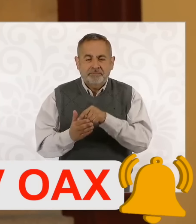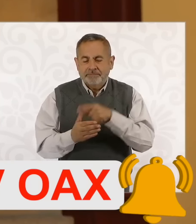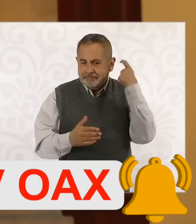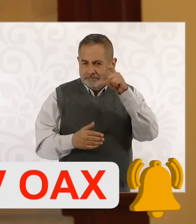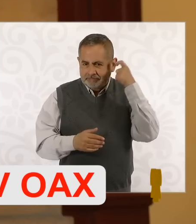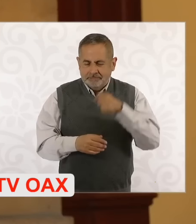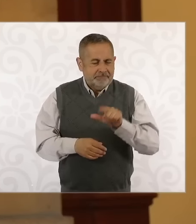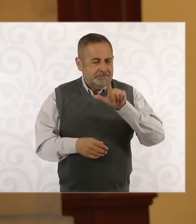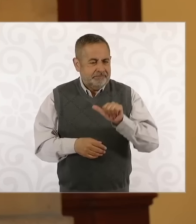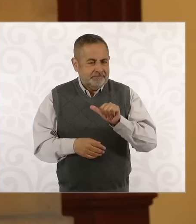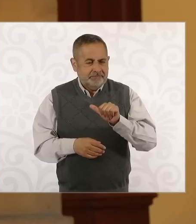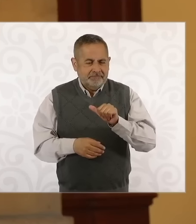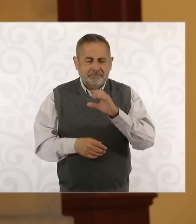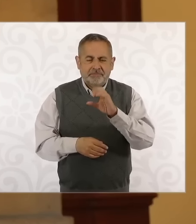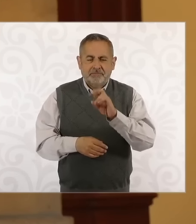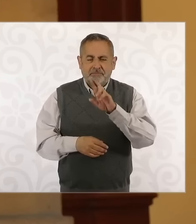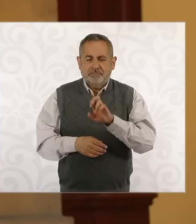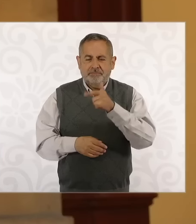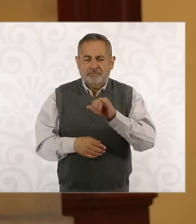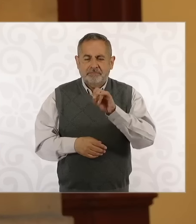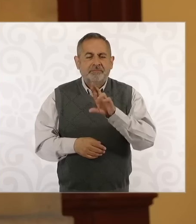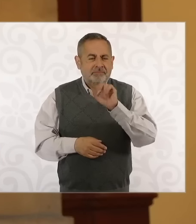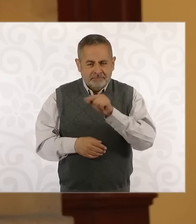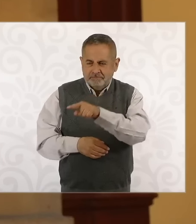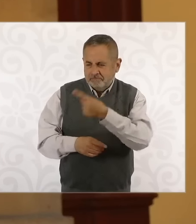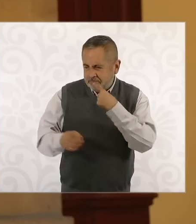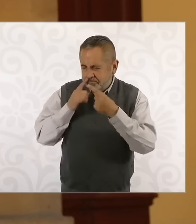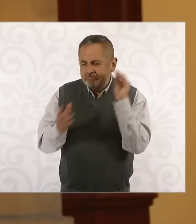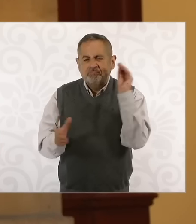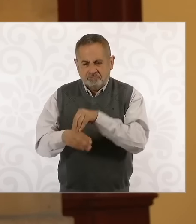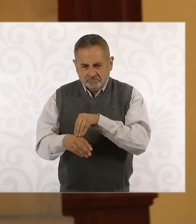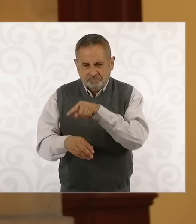sabemos hay una conversación con tanto autoridades de Querétaro que llevan mucho tiempo, pero también